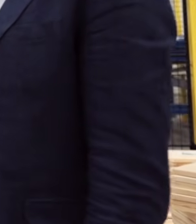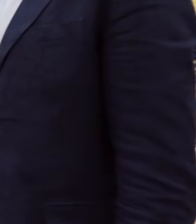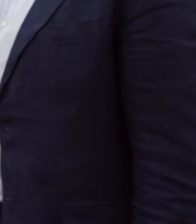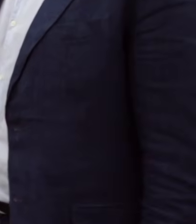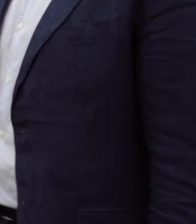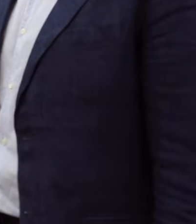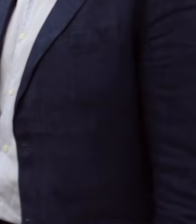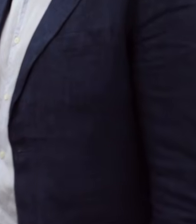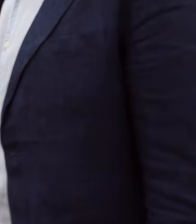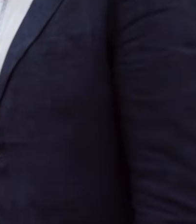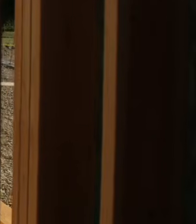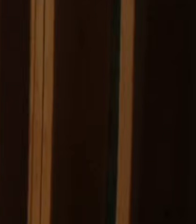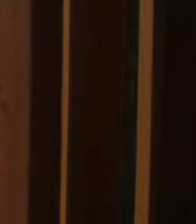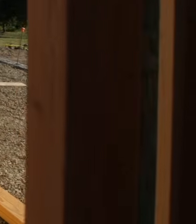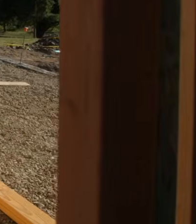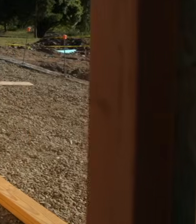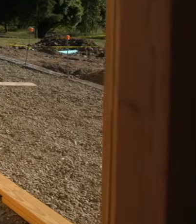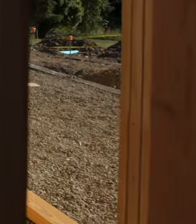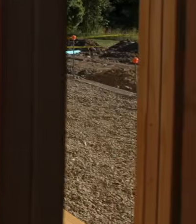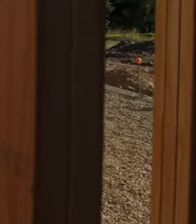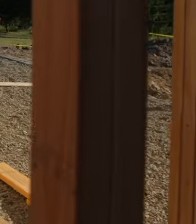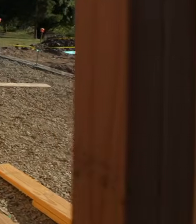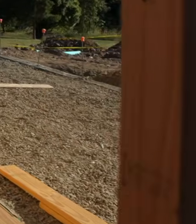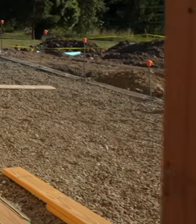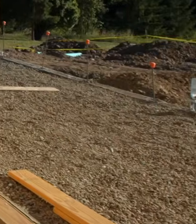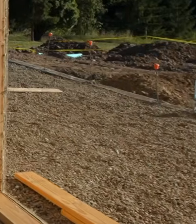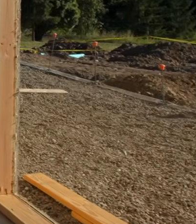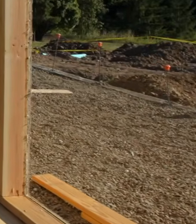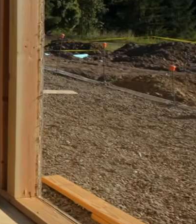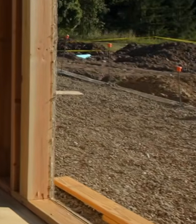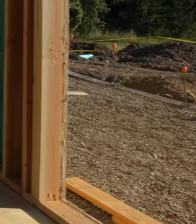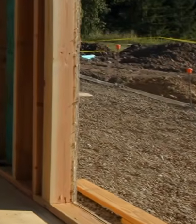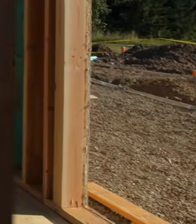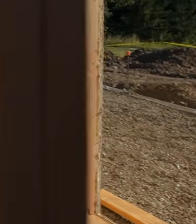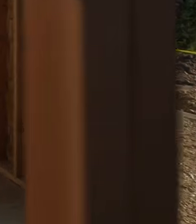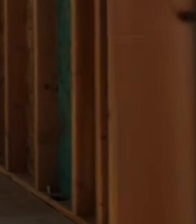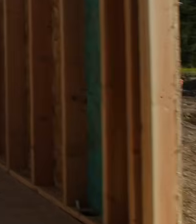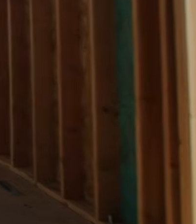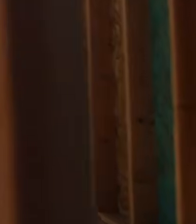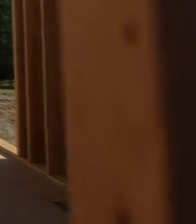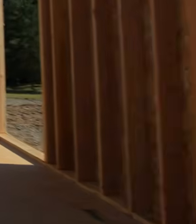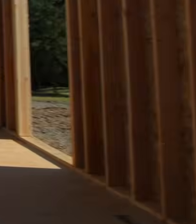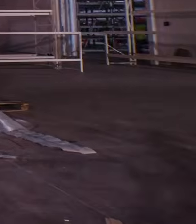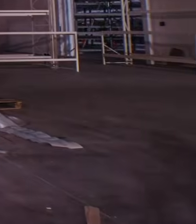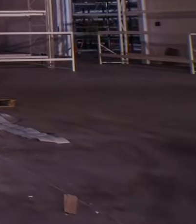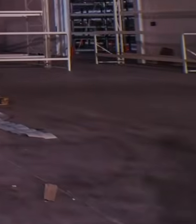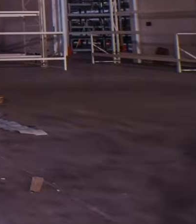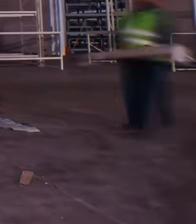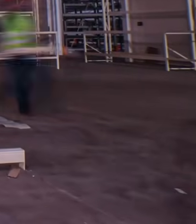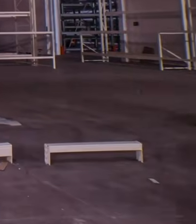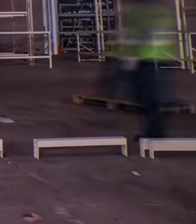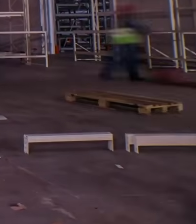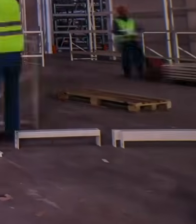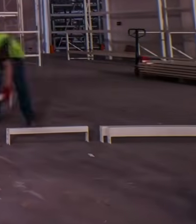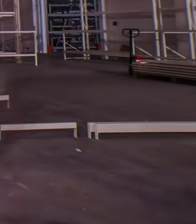California generamos el 20.5% [música] del PIB y en Texas el 22.7%. Somos la columna vertebral